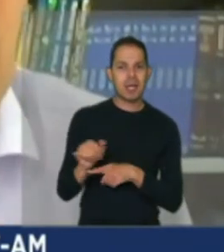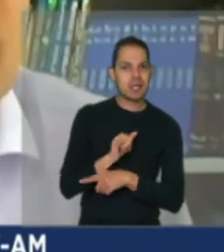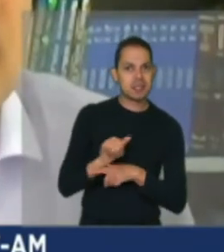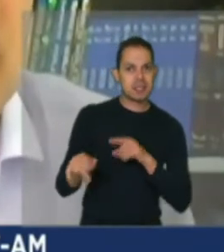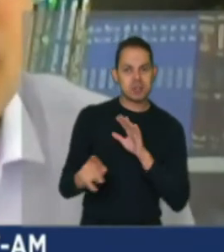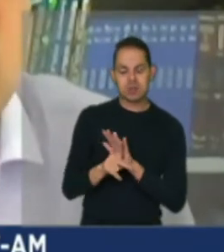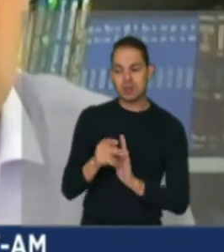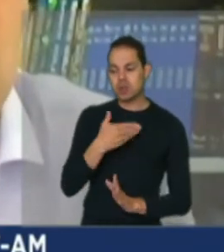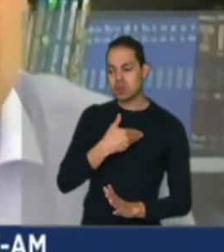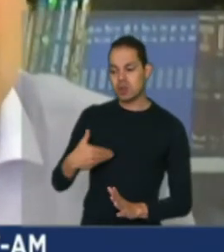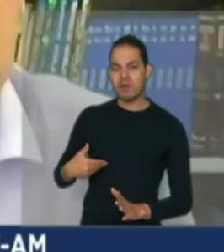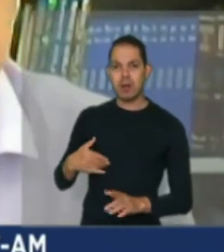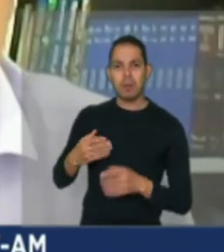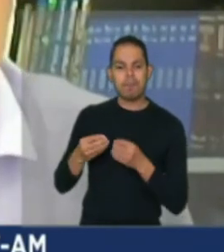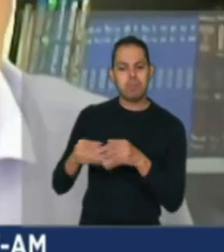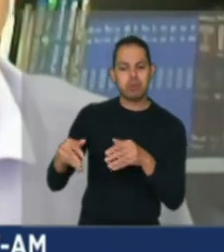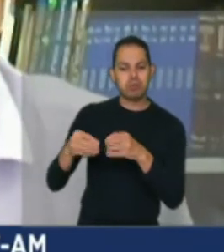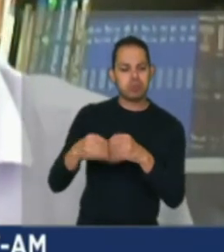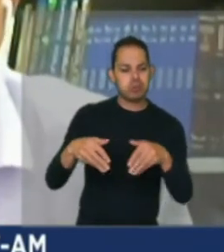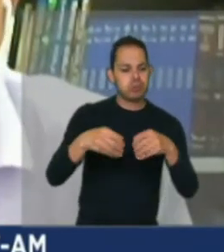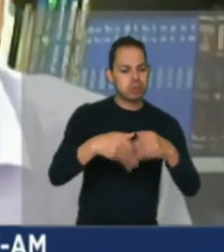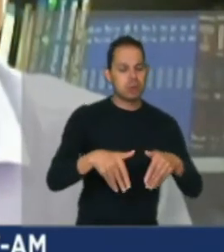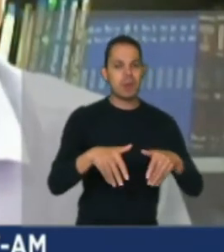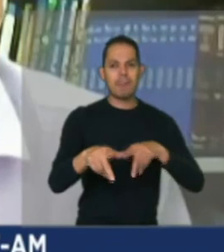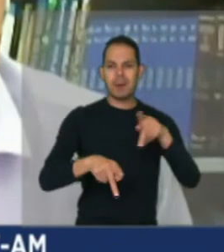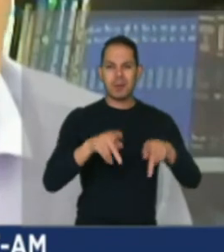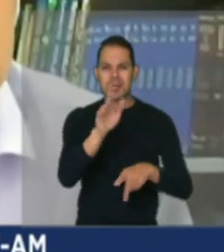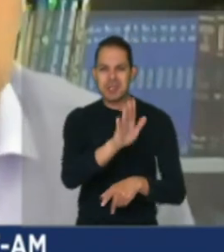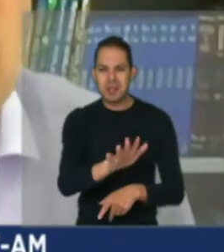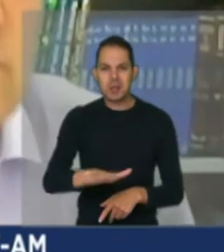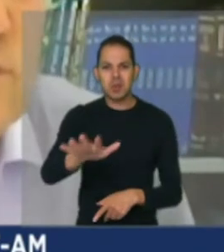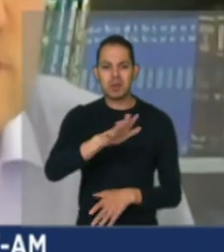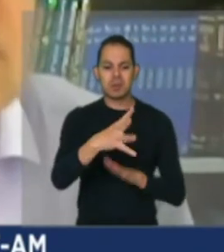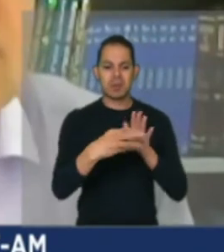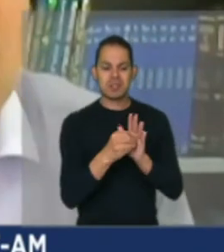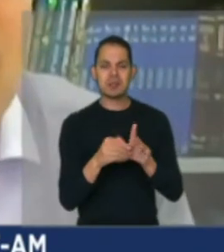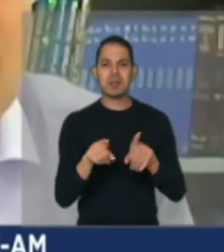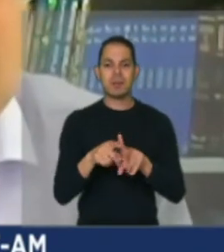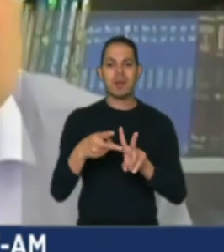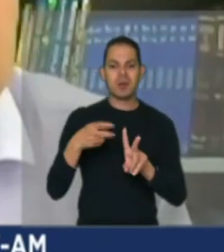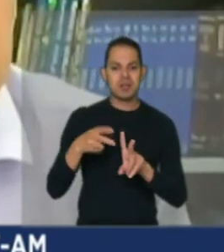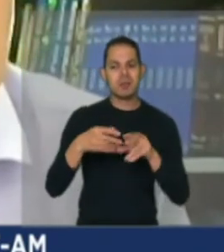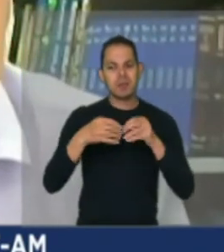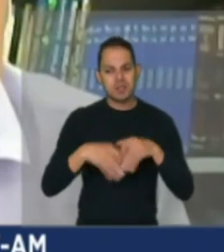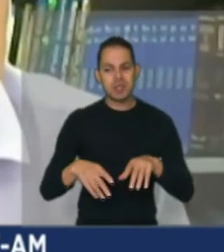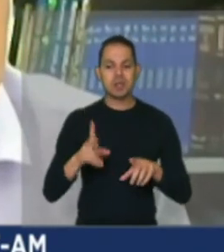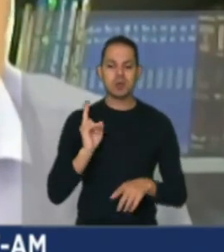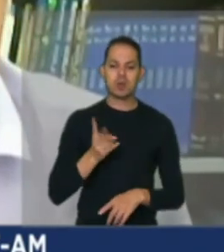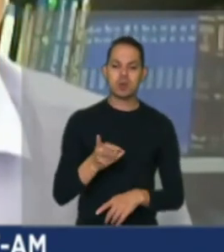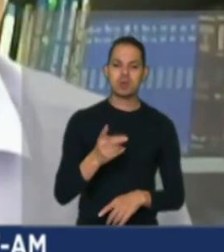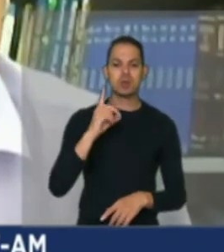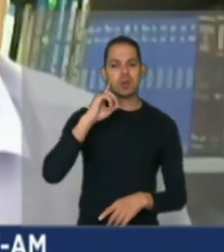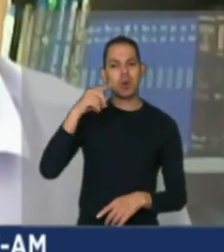AMAZÔNIA, PREJUDICAM OS INDÍ GENAS, NÉ? TODO DIA TEM AMEAÇAS ÀS TERRAS INDÍ GENAS, OS DIREITOS DOS POVOS INDÍGENAS. NÃO DÁ PARA